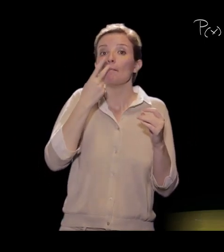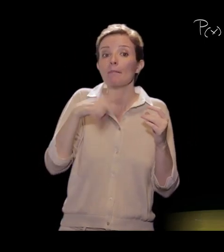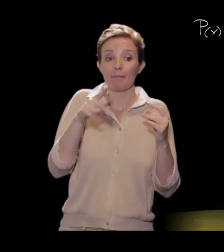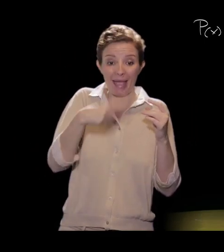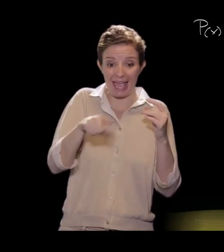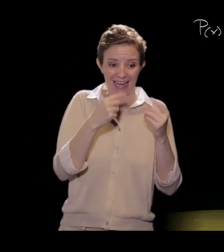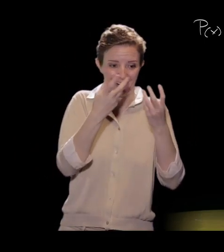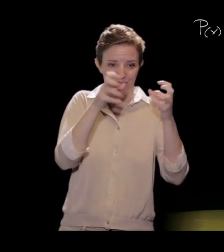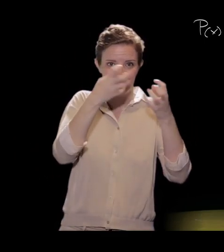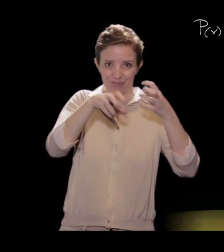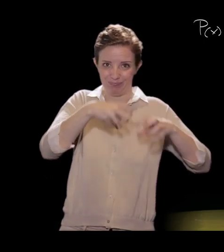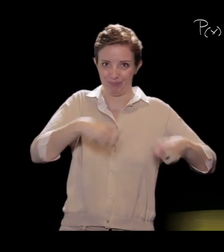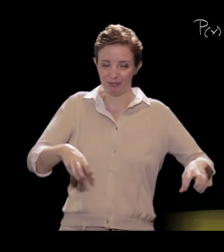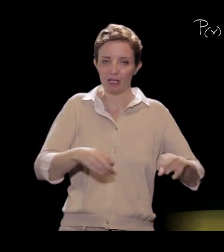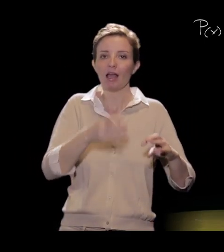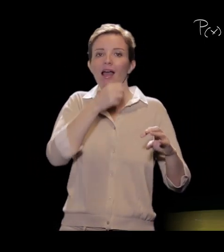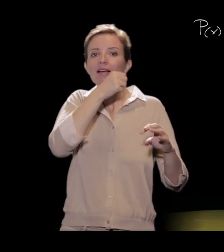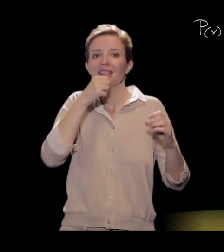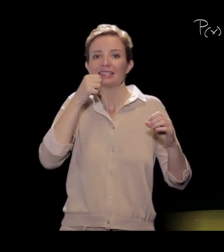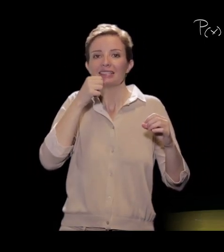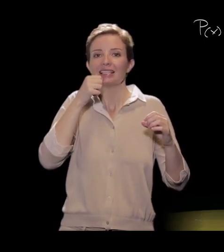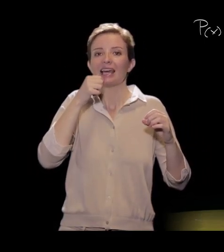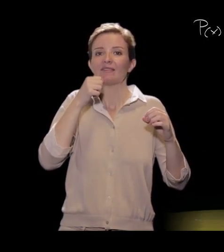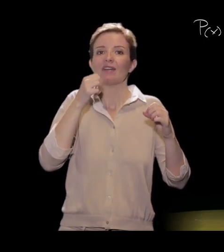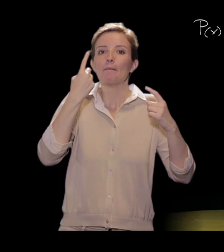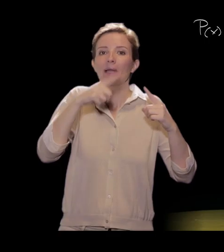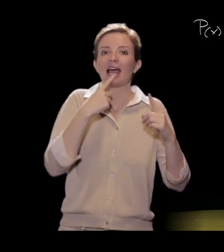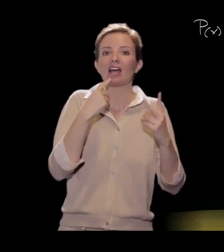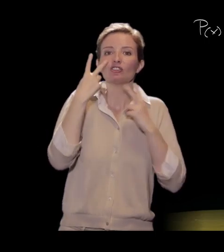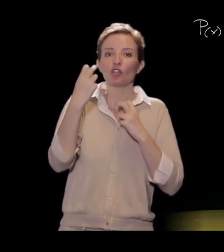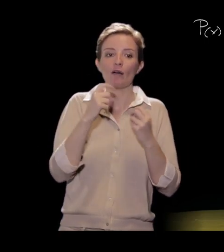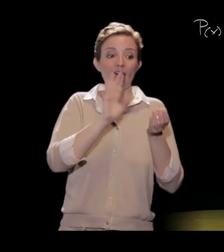è possibile andare a trovare tutti i valori che annullano il polinomio